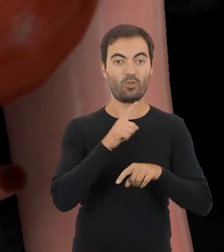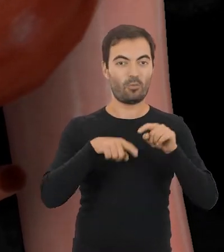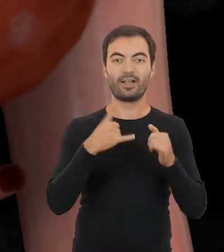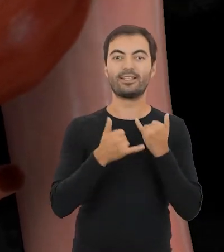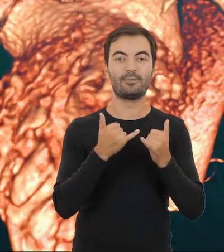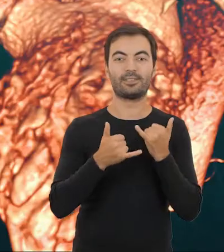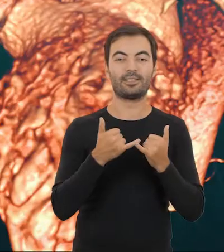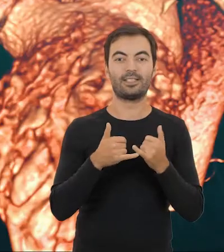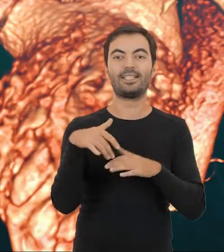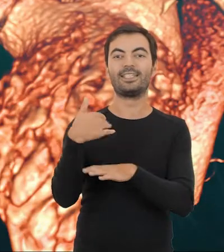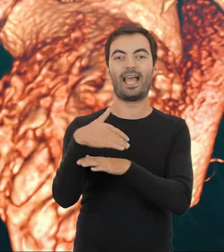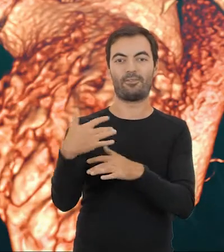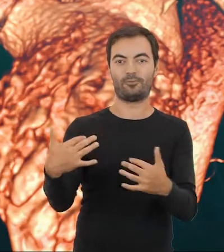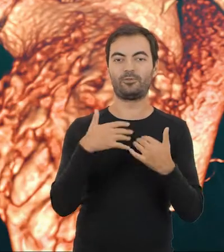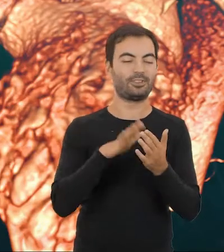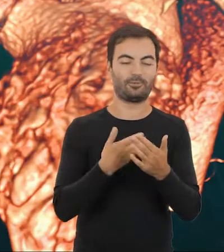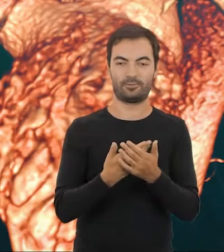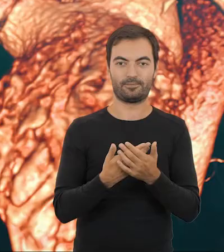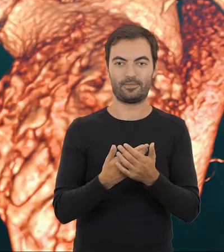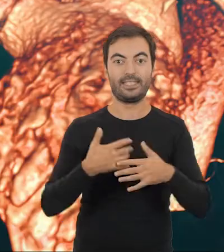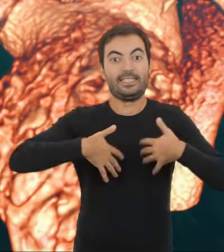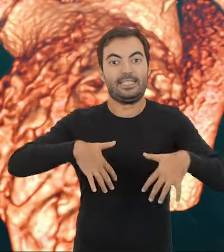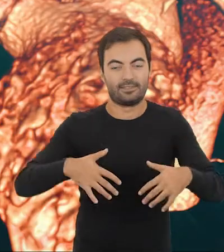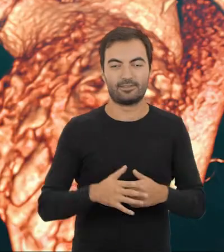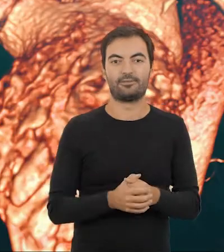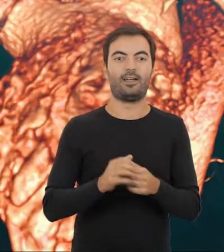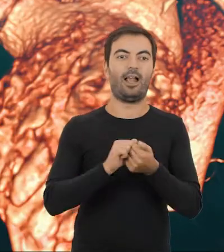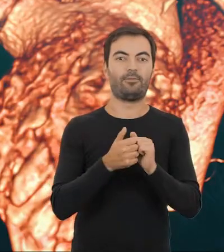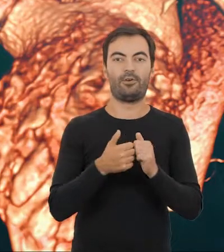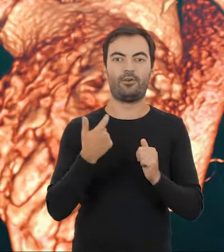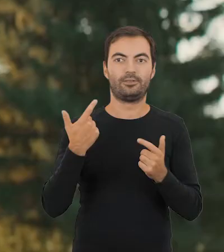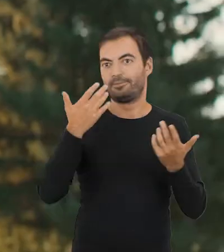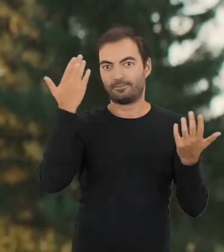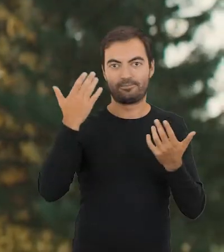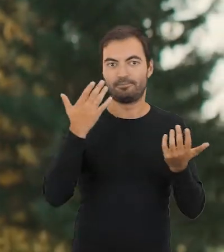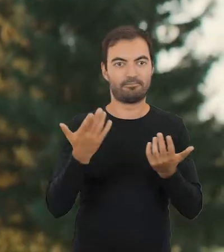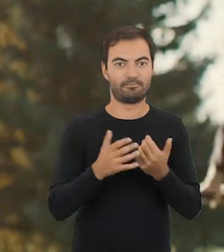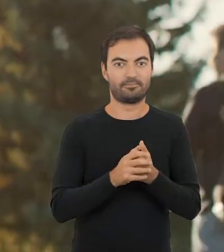takie jak np. stres albo potrzeby wyższe takie jak np. potrzebny wysiłek.